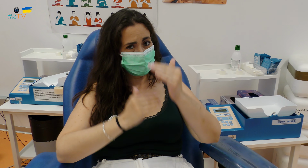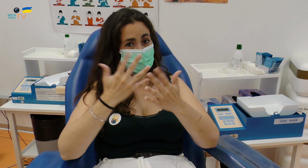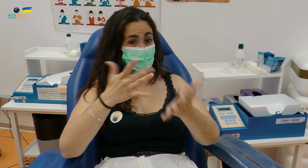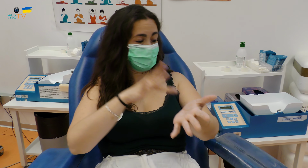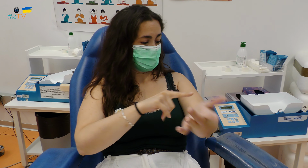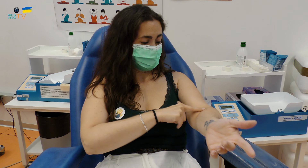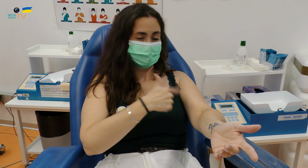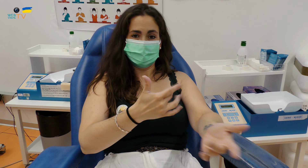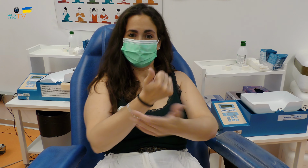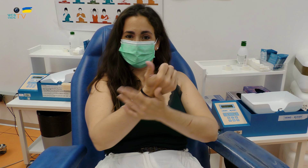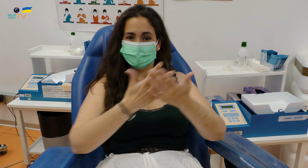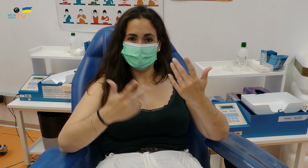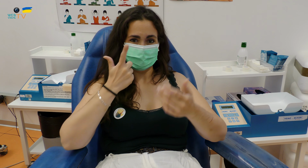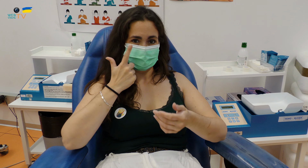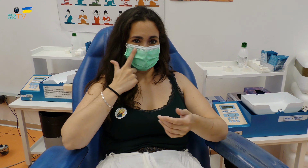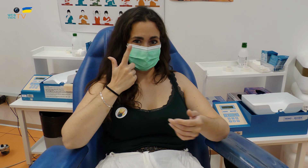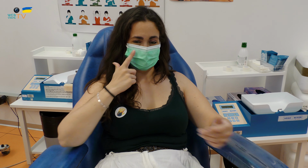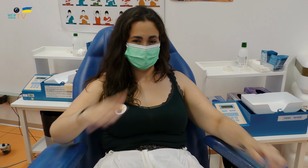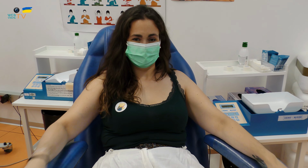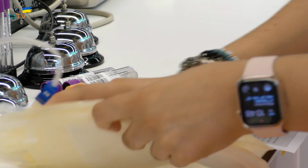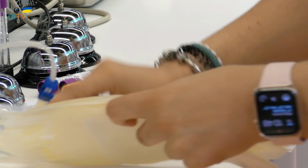Que bé! Anem avançant poc a poc. Ara donaré sang, ja ho veureu.